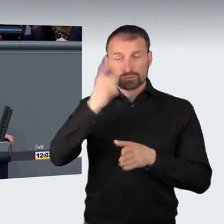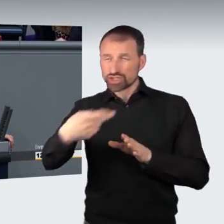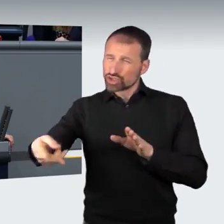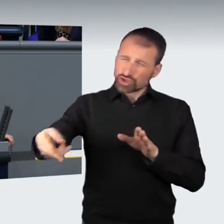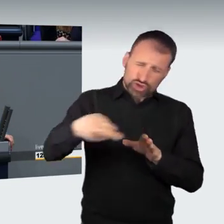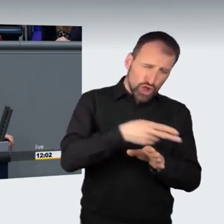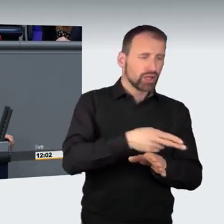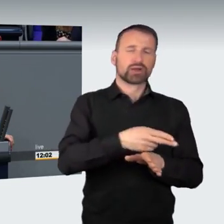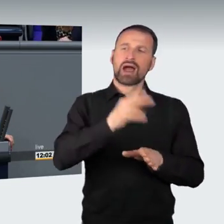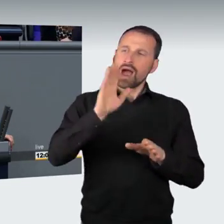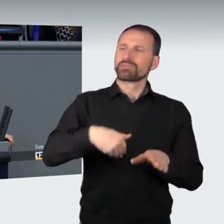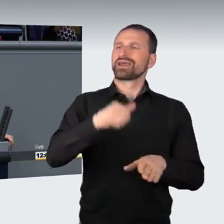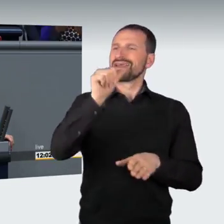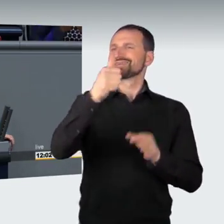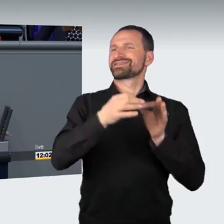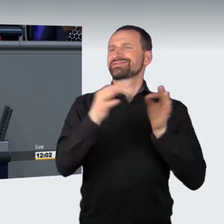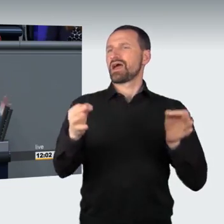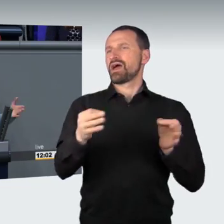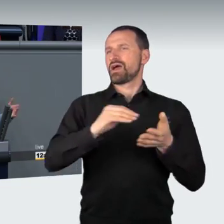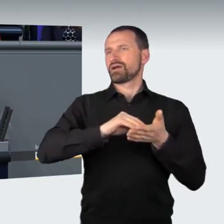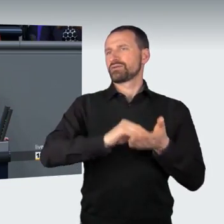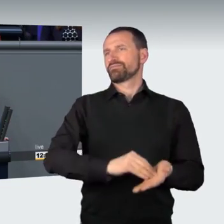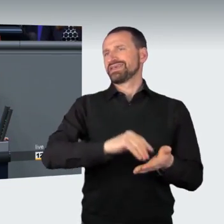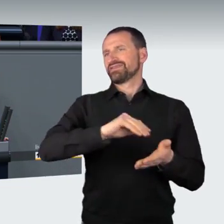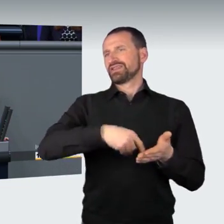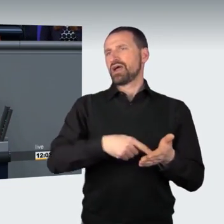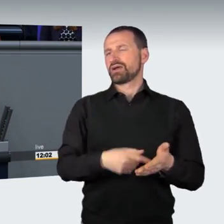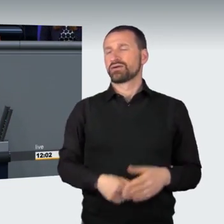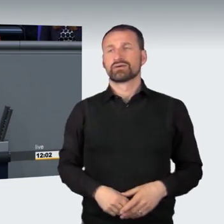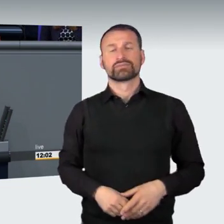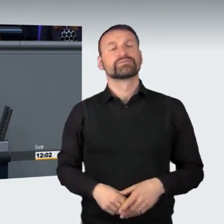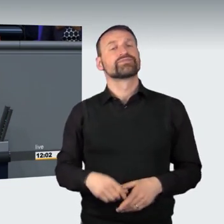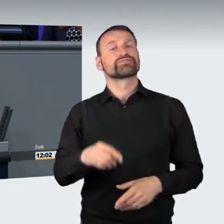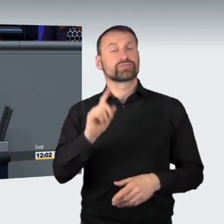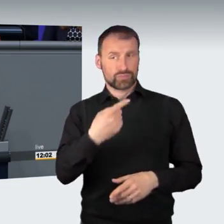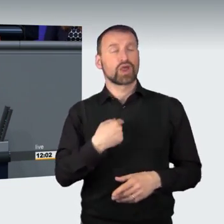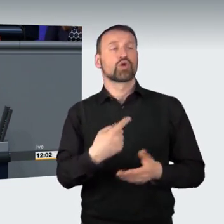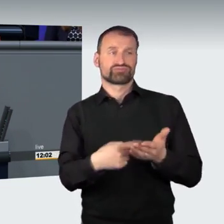dass man ein Recht darauf hat, die Miete des Vormieters zu kennen. Das sollte doch völlig unstrittig sein, übrigens auch bei der Union.